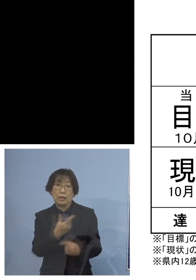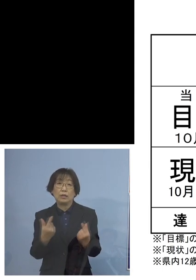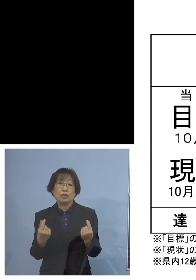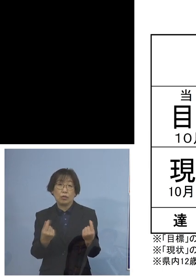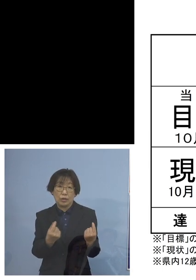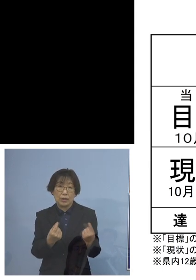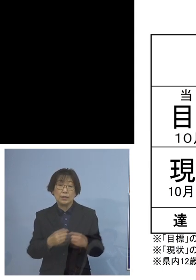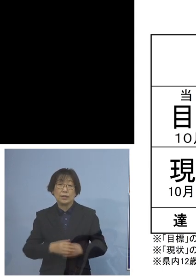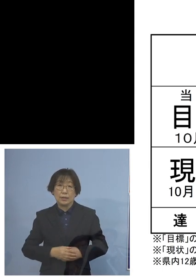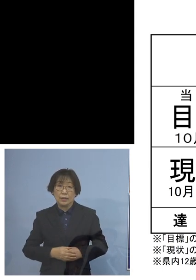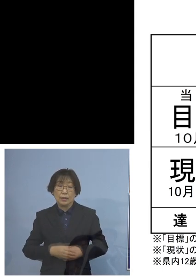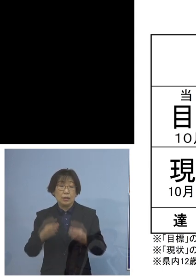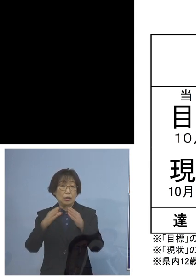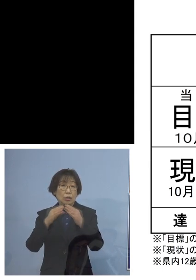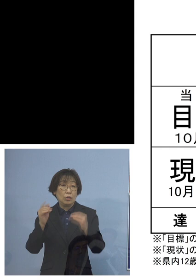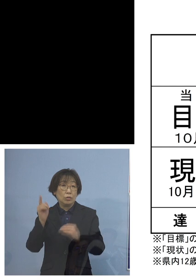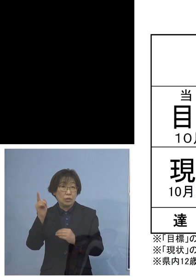国では、ここに書かれている